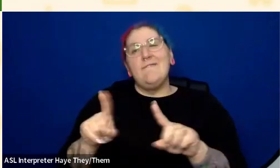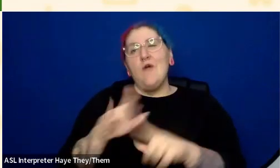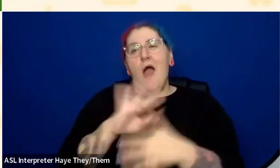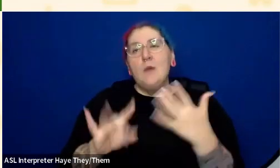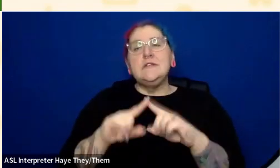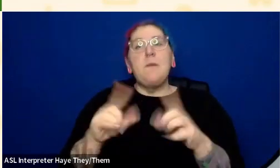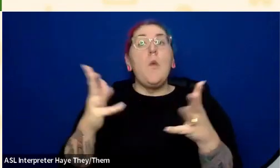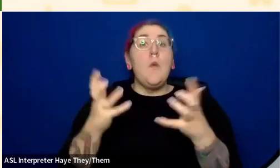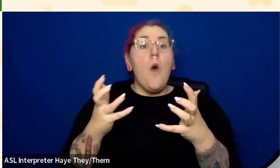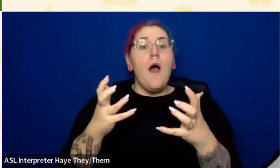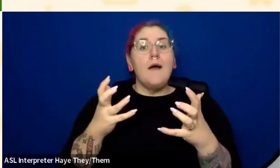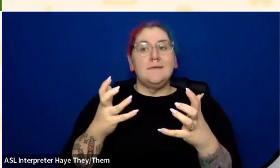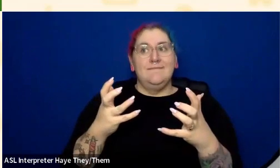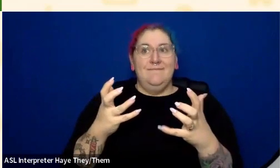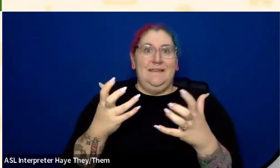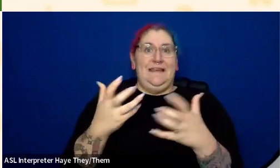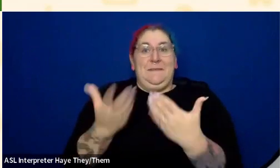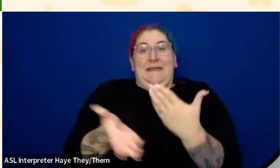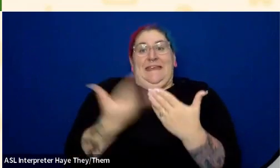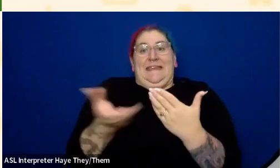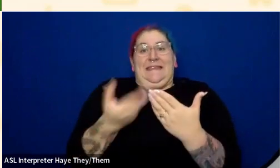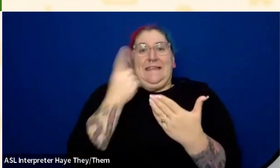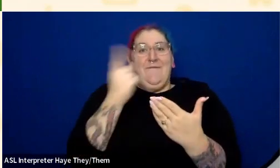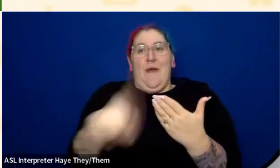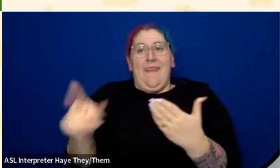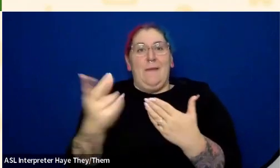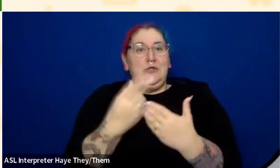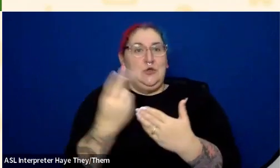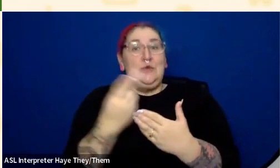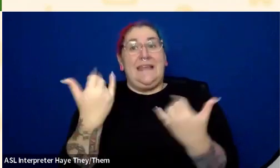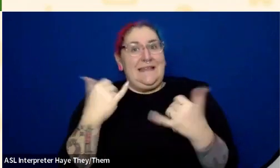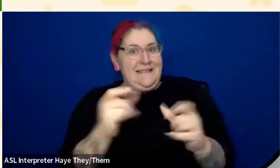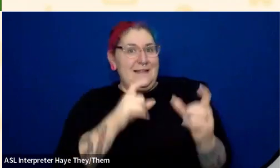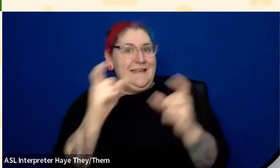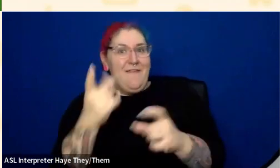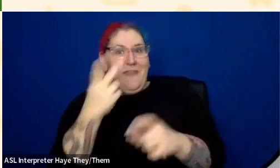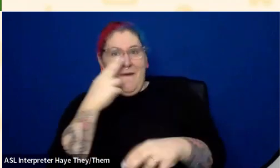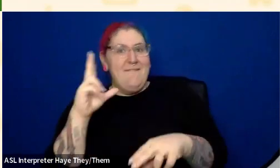y al mismo tiempo brindar una experiencia divertida, ¿verdad? No queremos que tengan que pausar cada animación